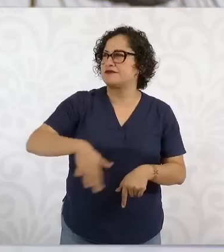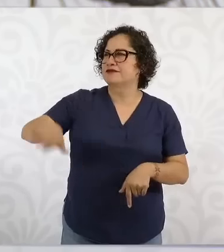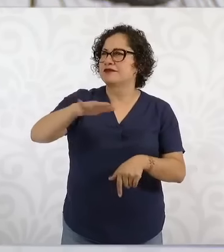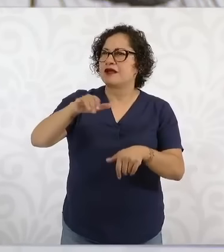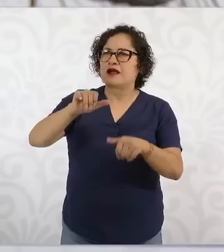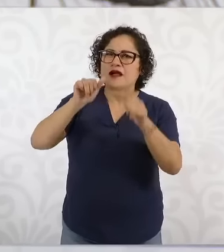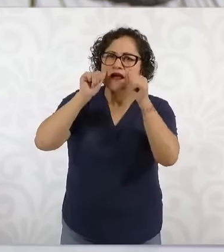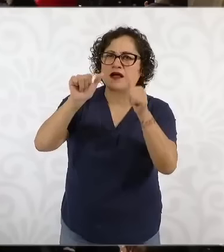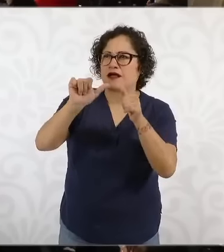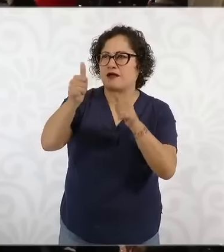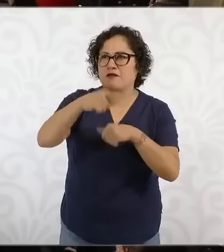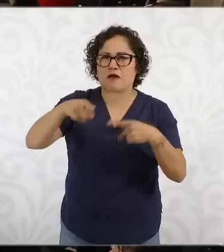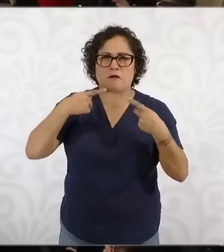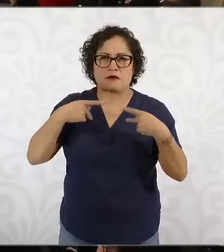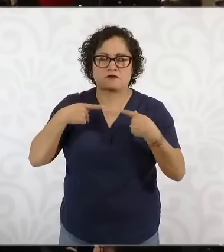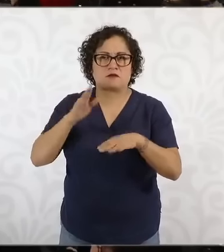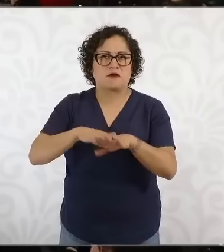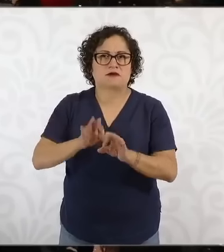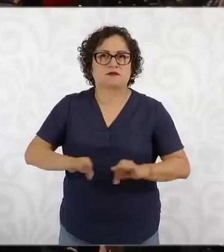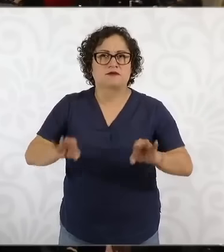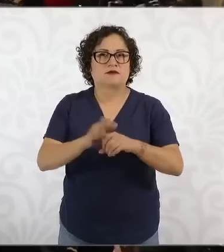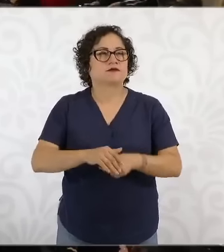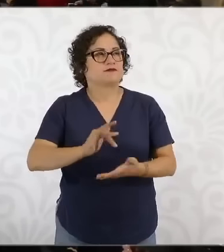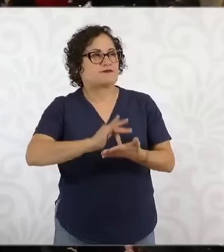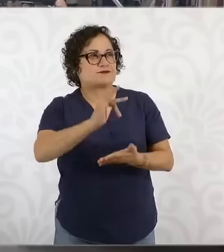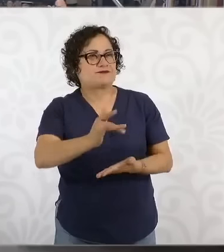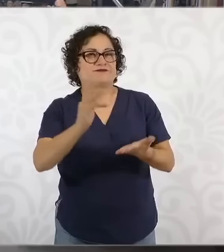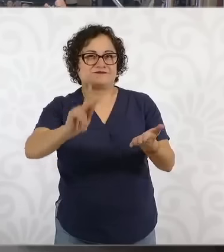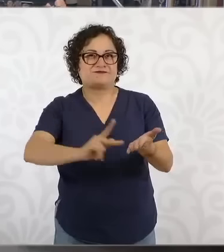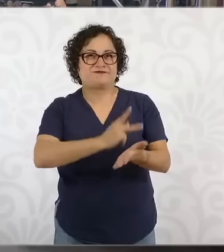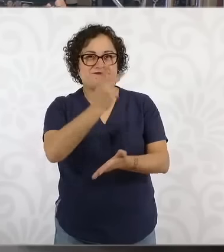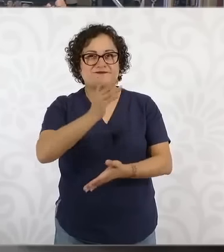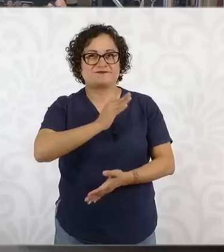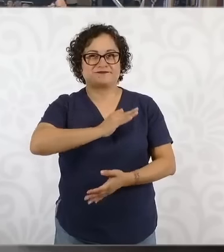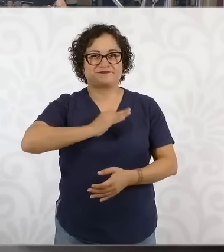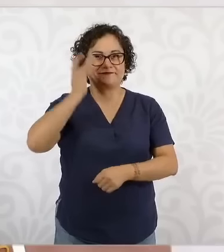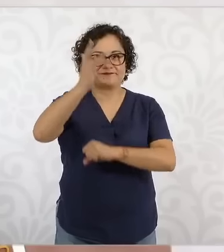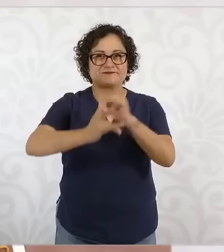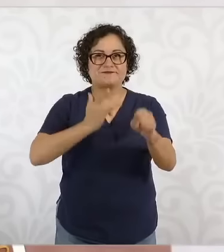Gracias, presidenta. Nuevamente feliz cumpleaños. Gracias. Gracias. Vamos por acá. [risas]